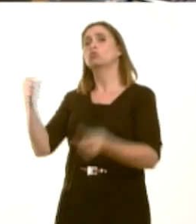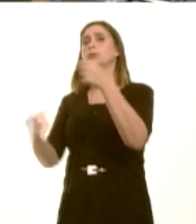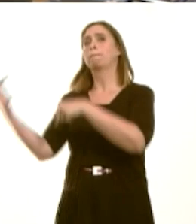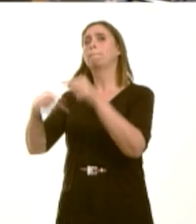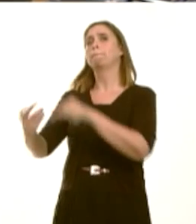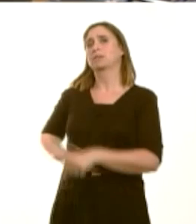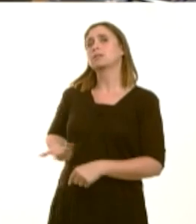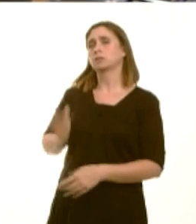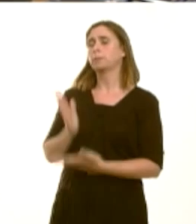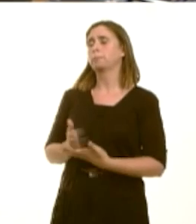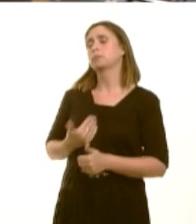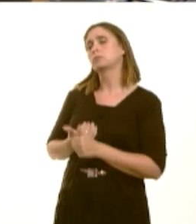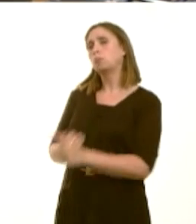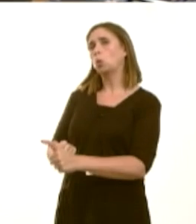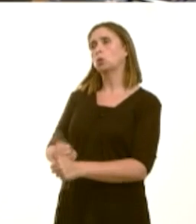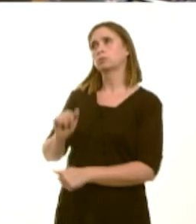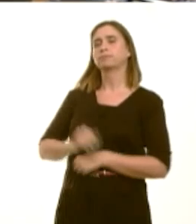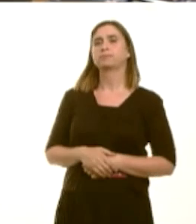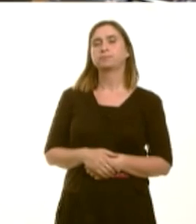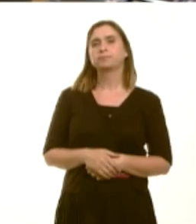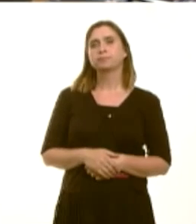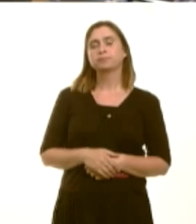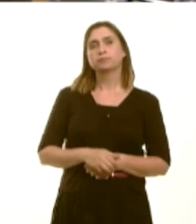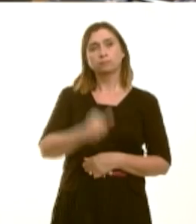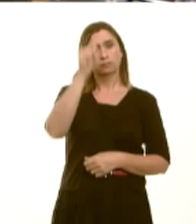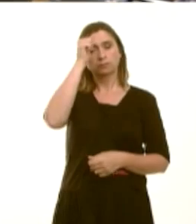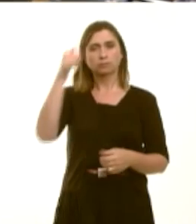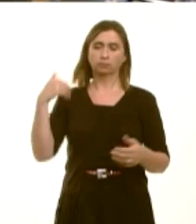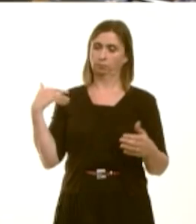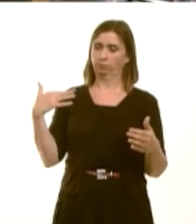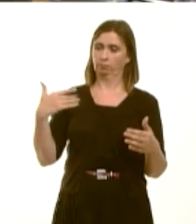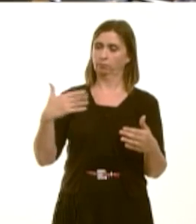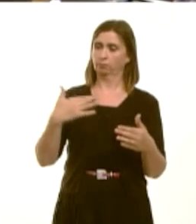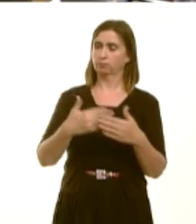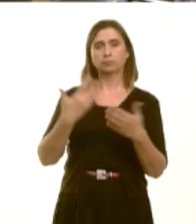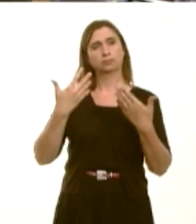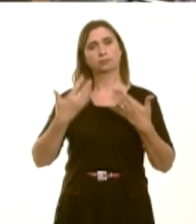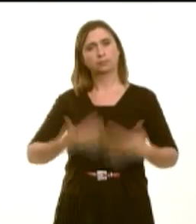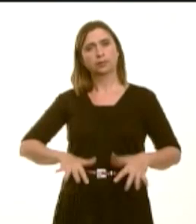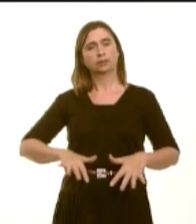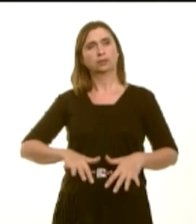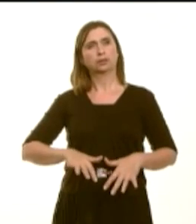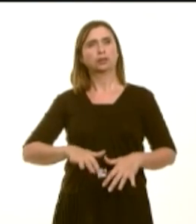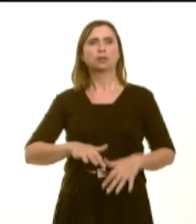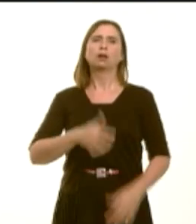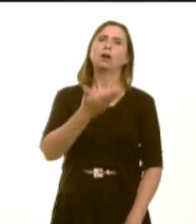gefnogi. William Powell: First Minister, as youíll be aware, over the years thereíve been numerous calls for the tolls on the Cleddau bridge